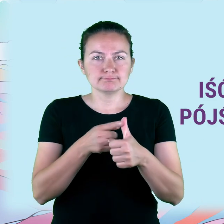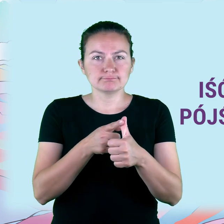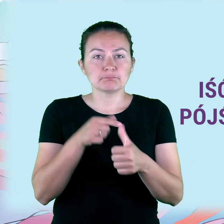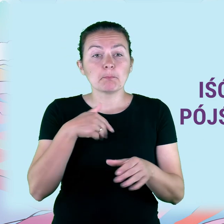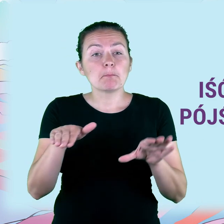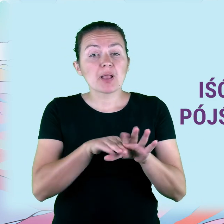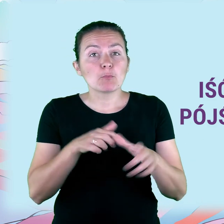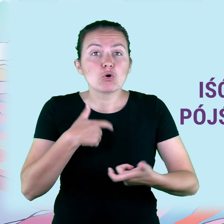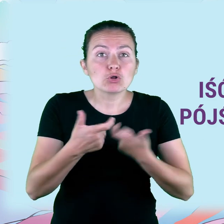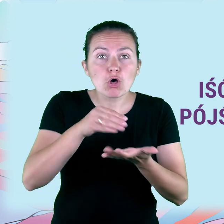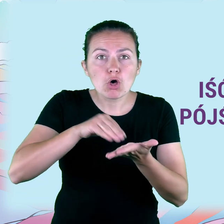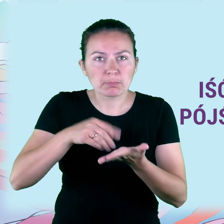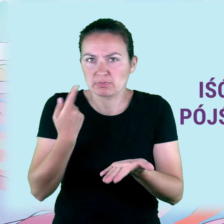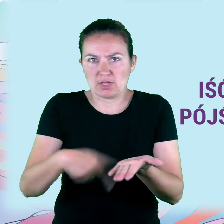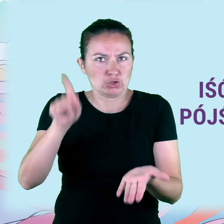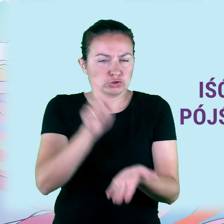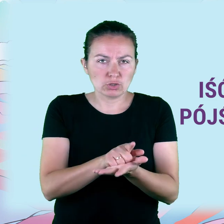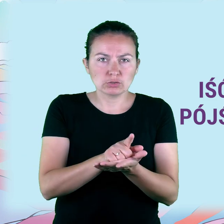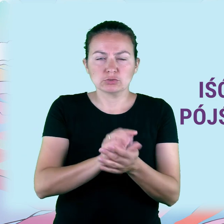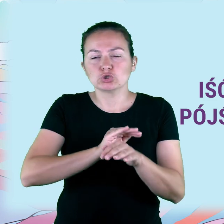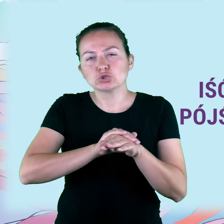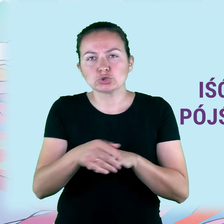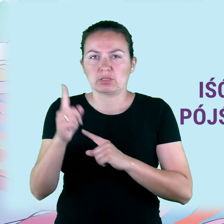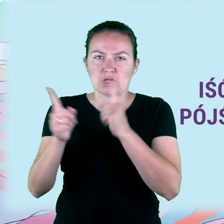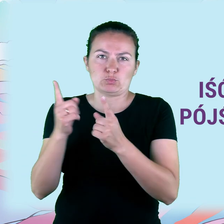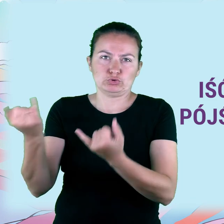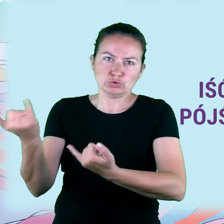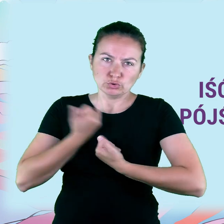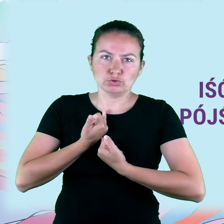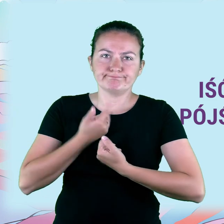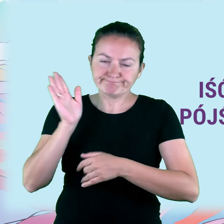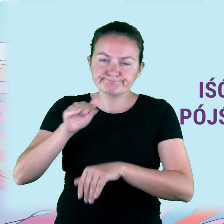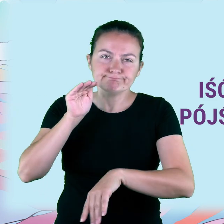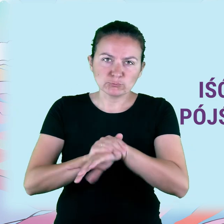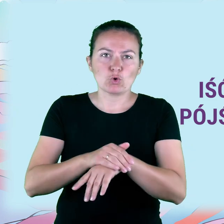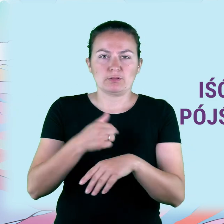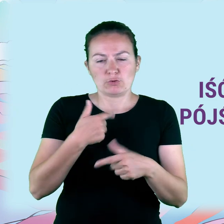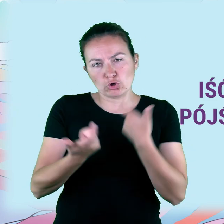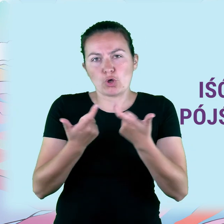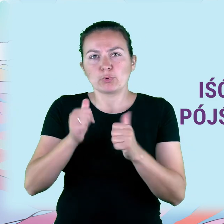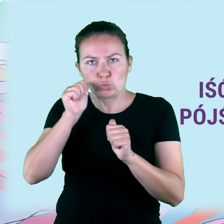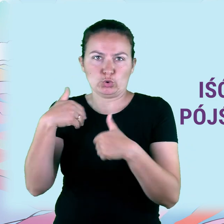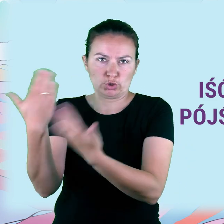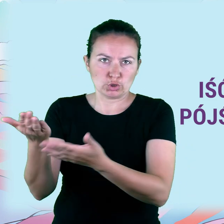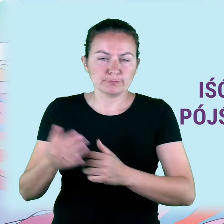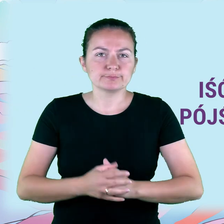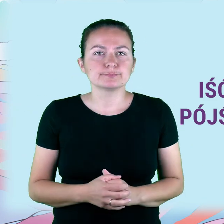1. Nie zdążyłam odrobić zadania domowego. Dobrze, że nauczyciel poszedł mi na rękę. Zgodził się, żebym oddała zadanie jutro.